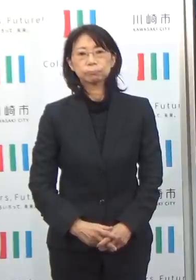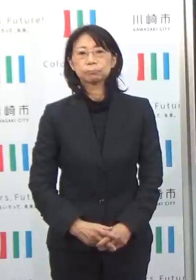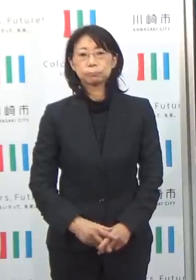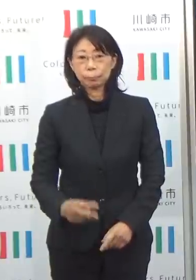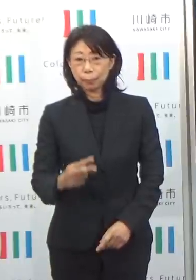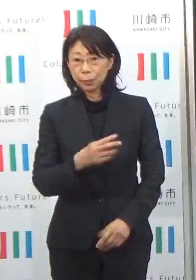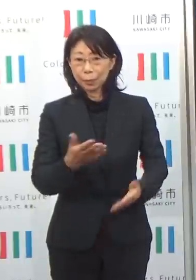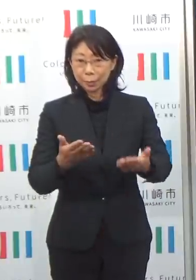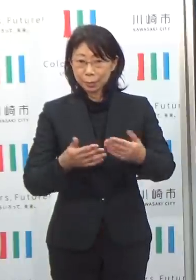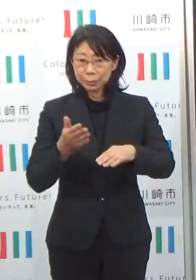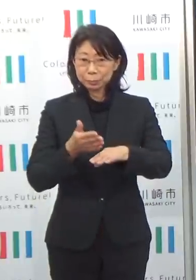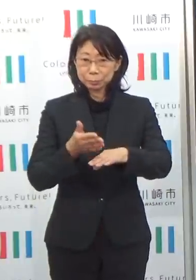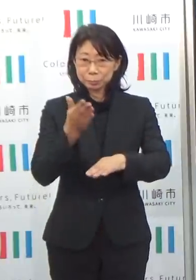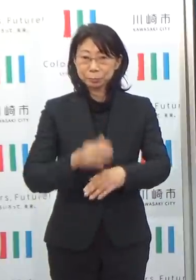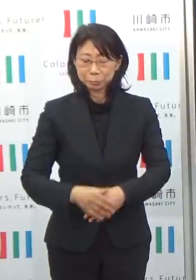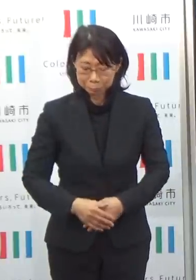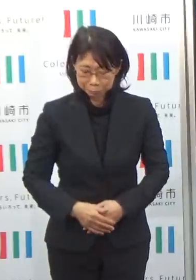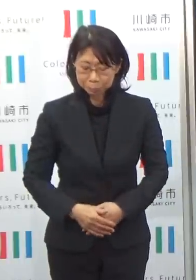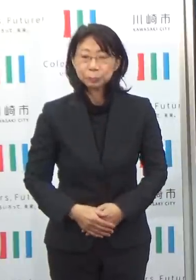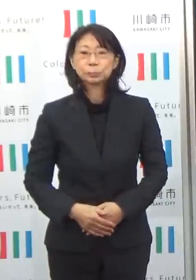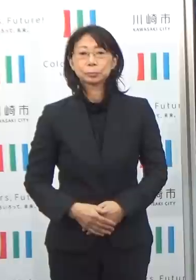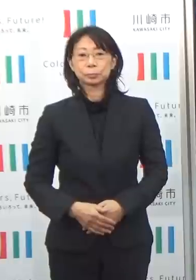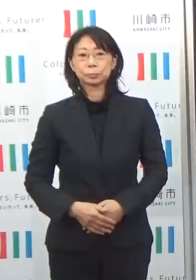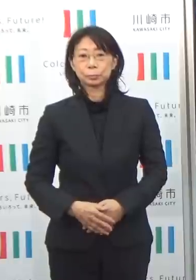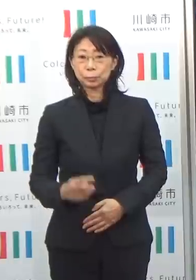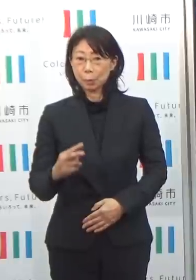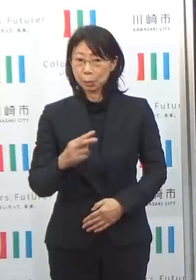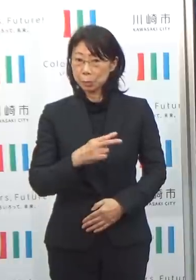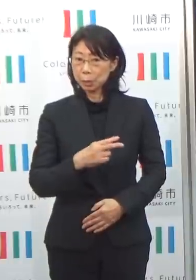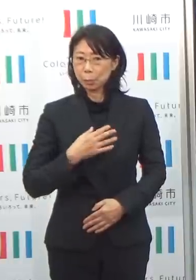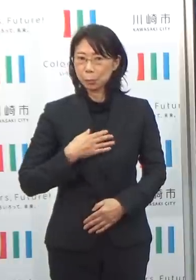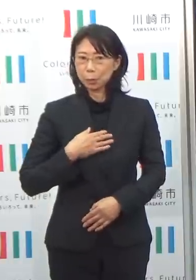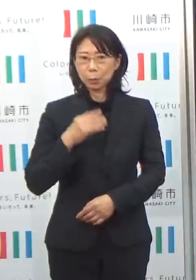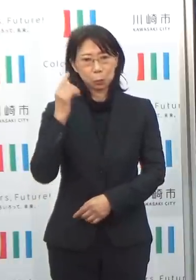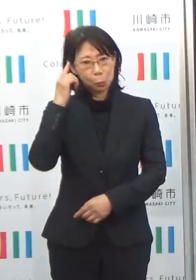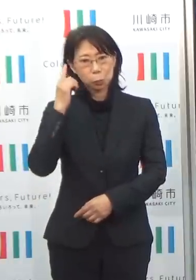御覧いただきありがとうございました 御覧になっていただいてお分かりのとおり